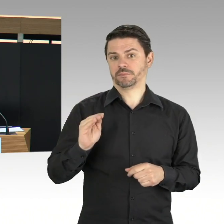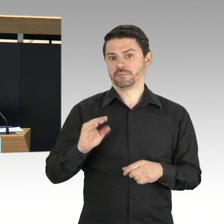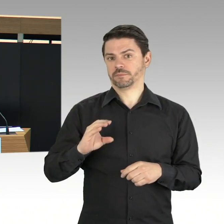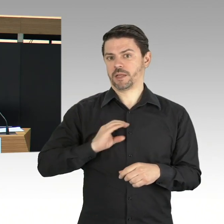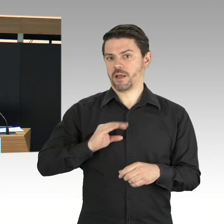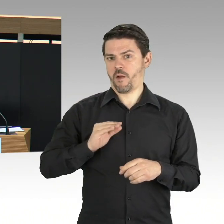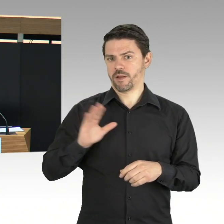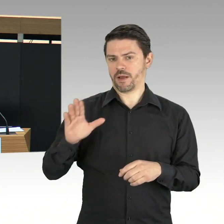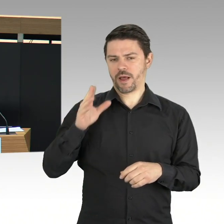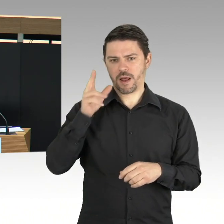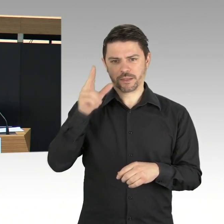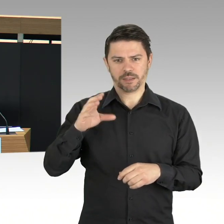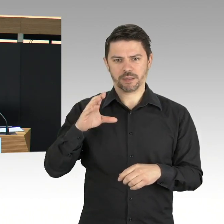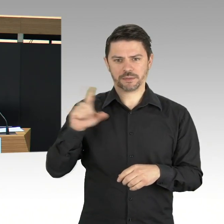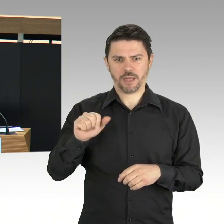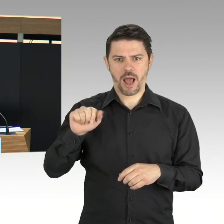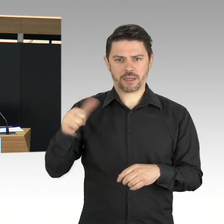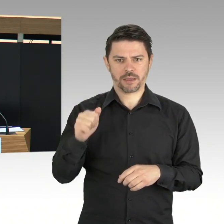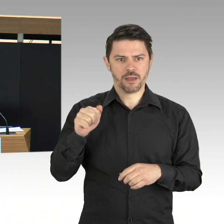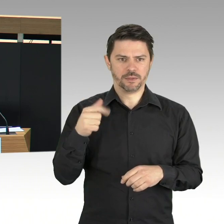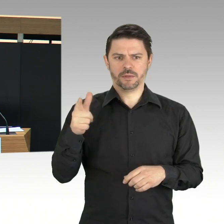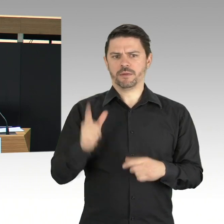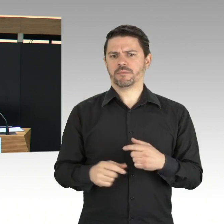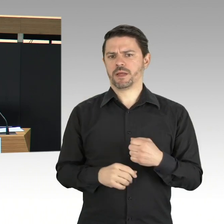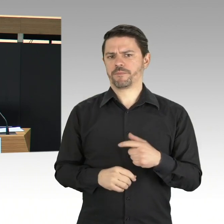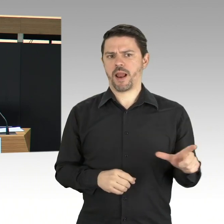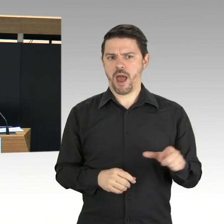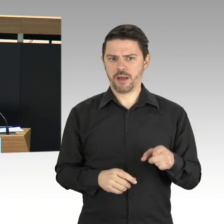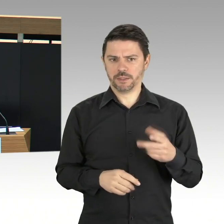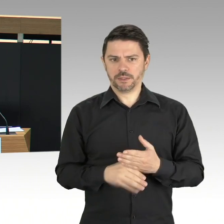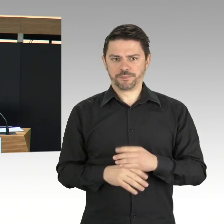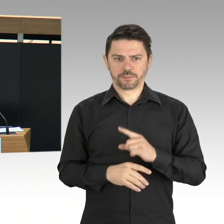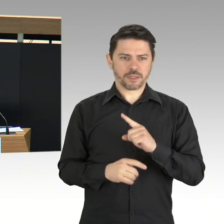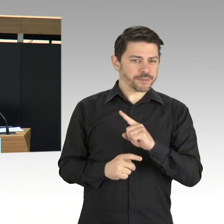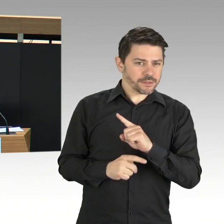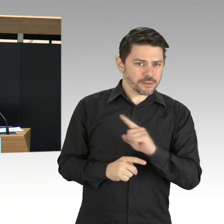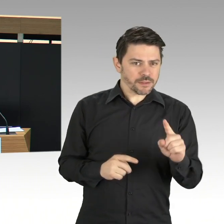jede Quälerei hinnehmen zu müssen. Wer einen fairen Markt will, der muss auch faire Bedingungen schaffen